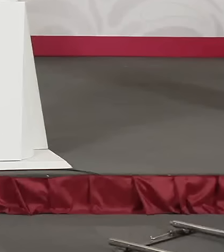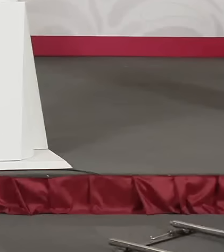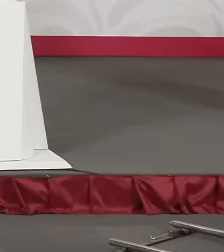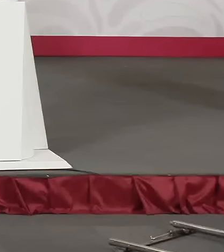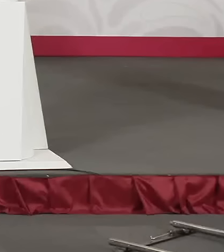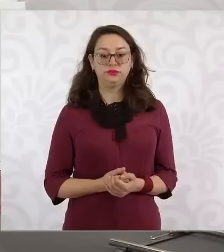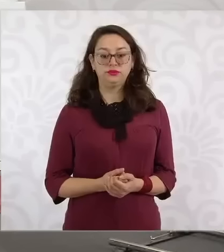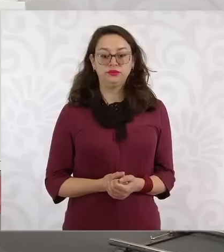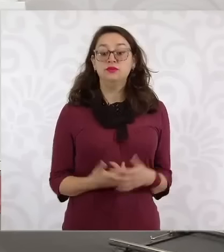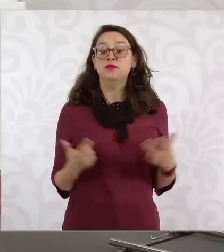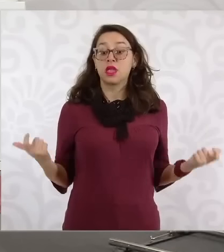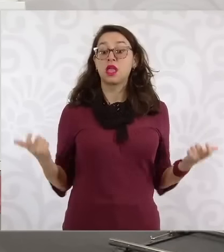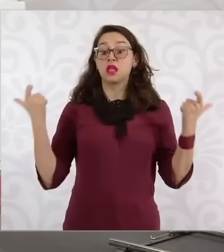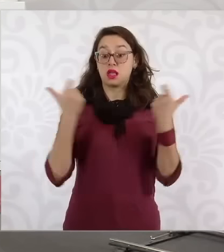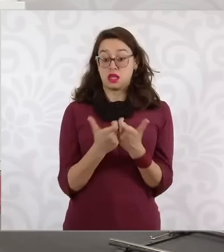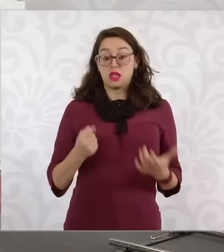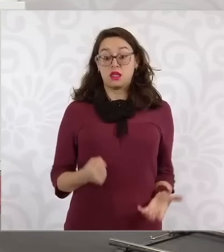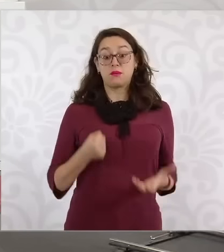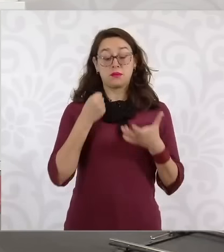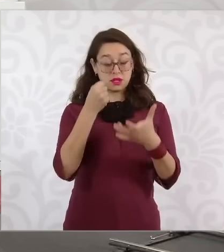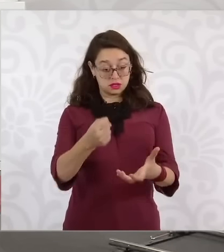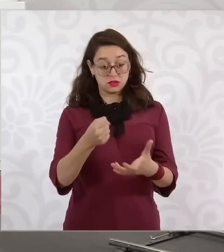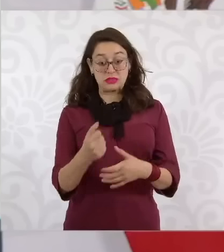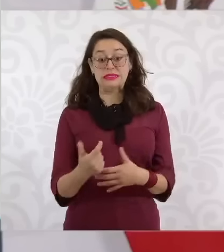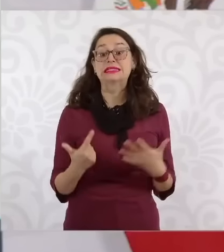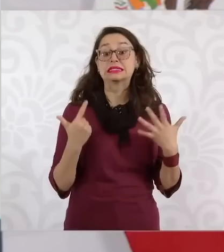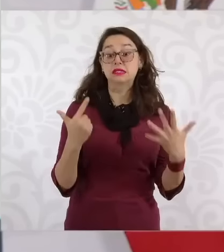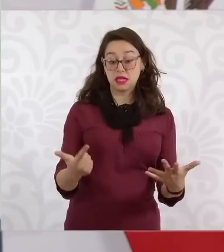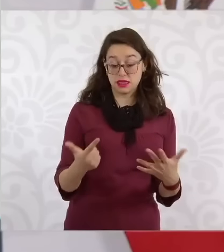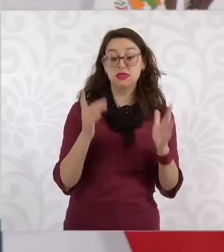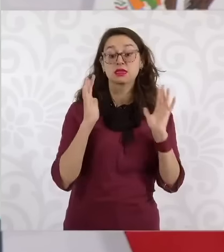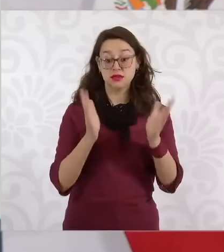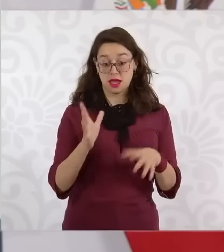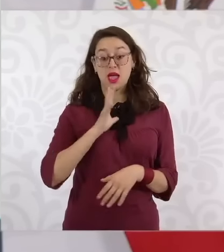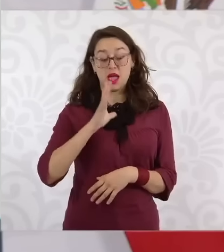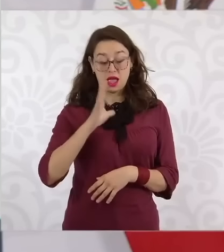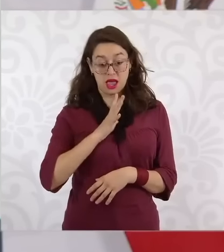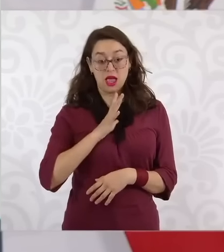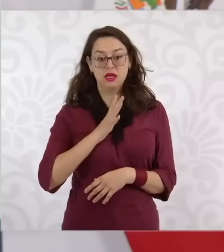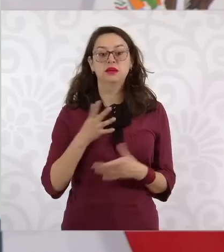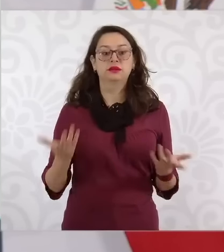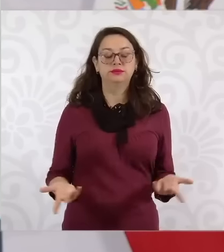ya tenemos siete en la en puerta, es Puerto Verde en Piedras Negras, que es un cruce fronterizo,